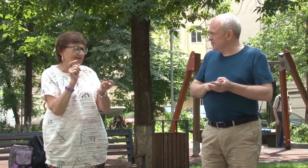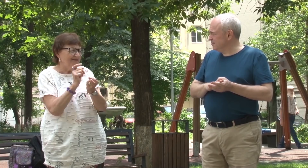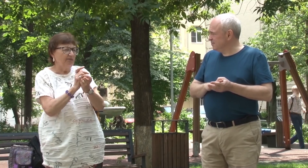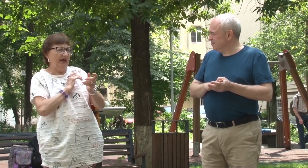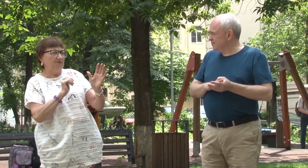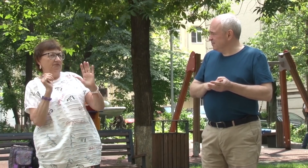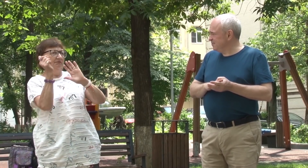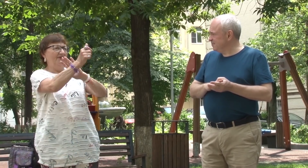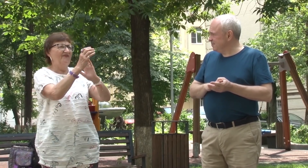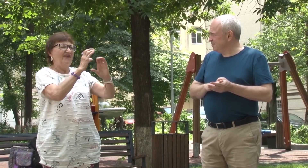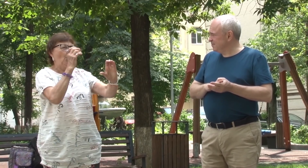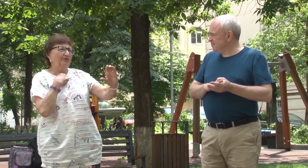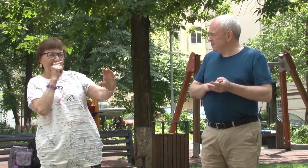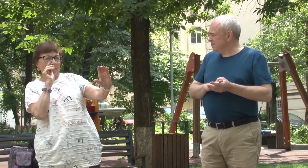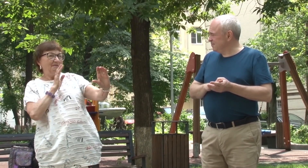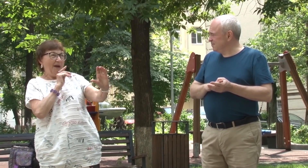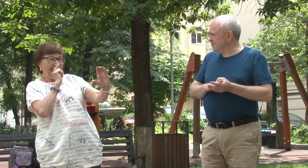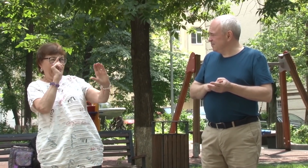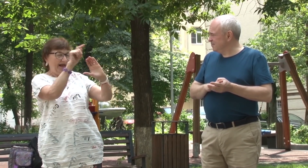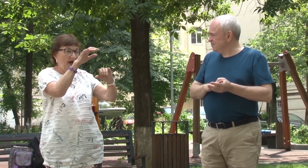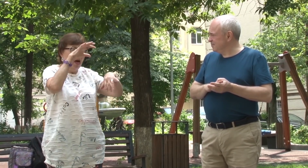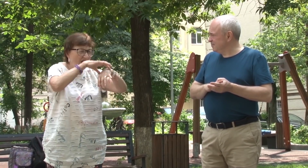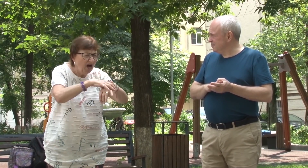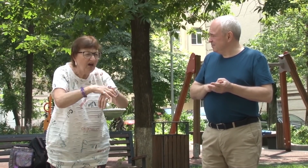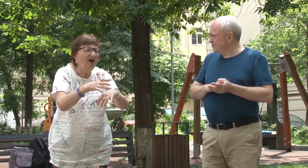Иногда маму ловили на проходе в «чужой» вагон.